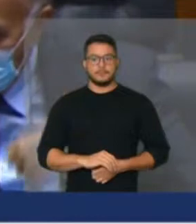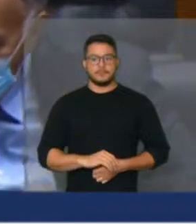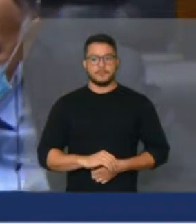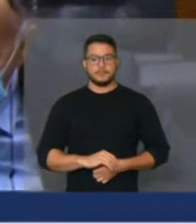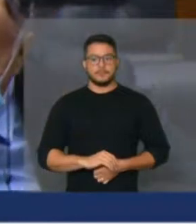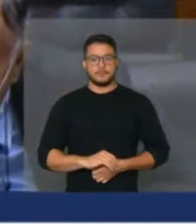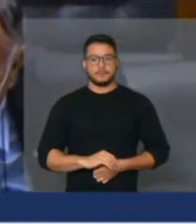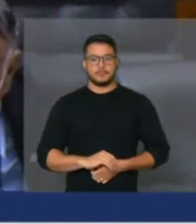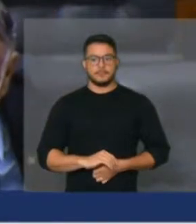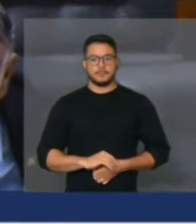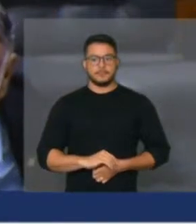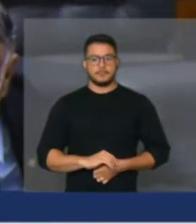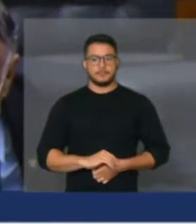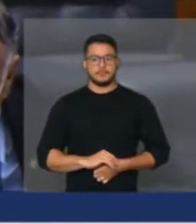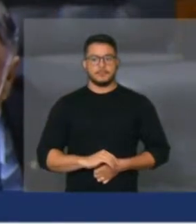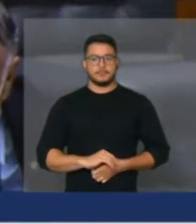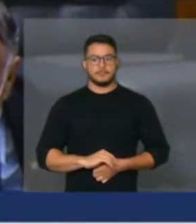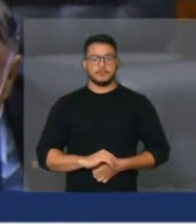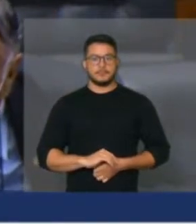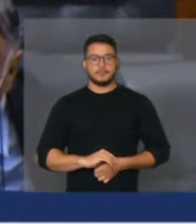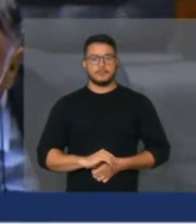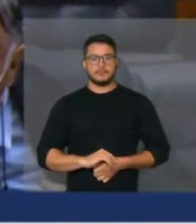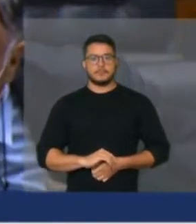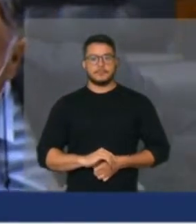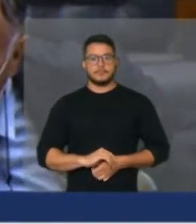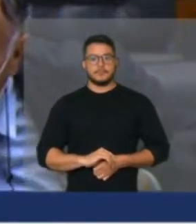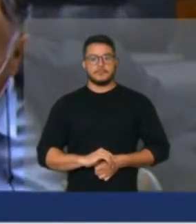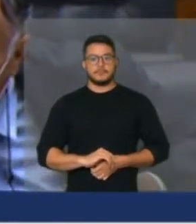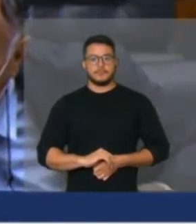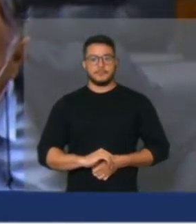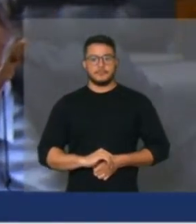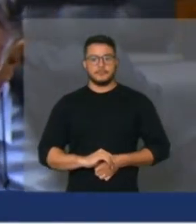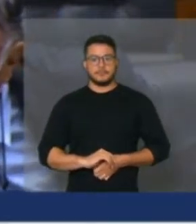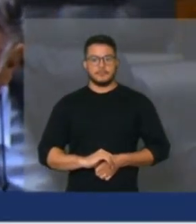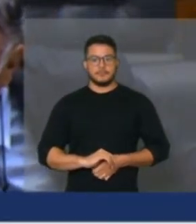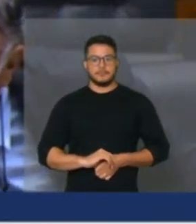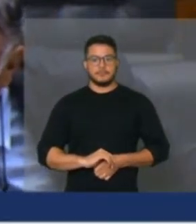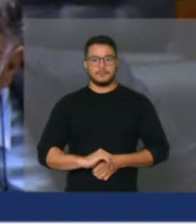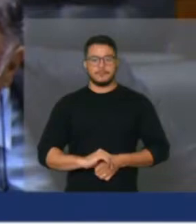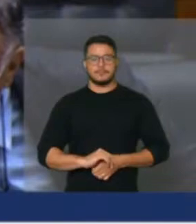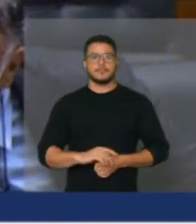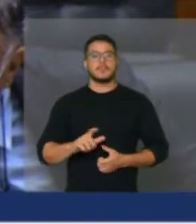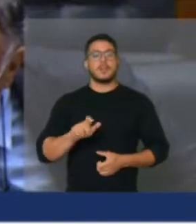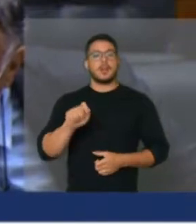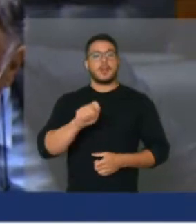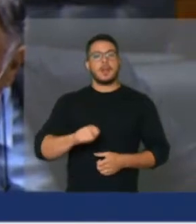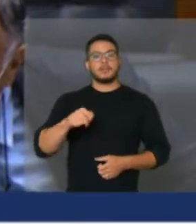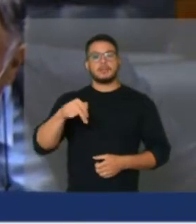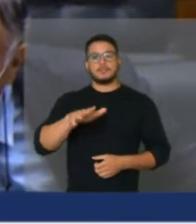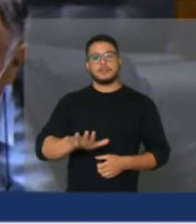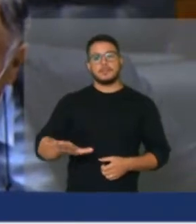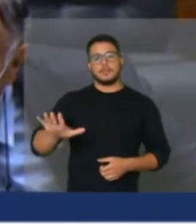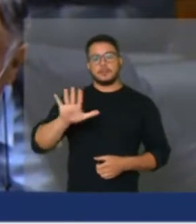SEGUNDOS, SENHOR PRESIDENTE, PARA NOMINAR AS INSTITUIÇÕES. ASSOCIAÇÃO NACIONAL DOS PRAÇAS, ASSOCIAÇÃO DOS DELEGADOS DE POLÍCIA DO BRASIL,